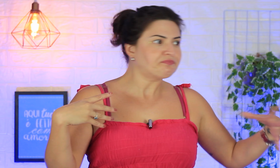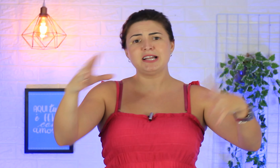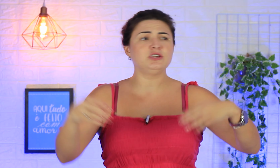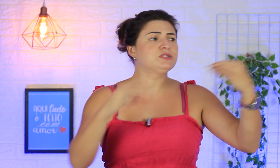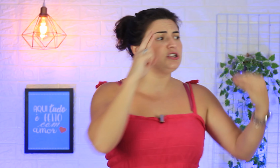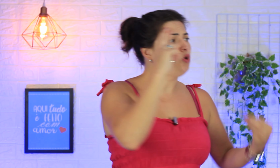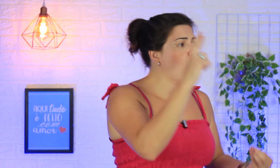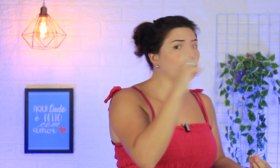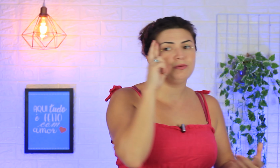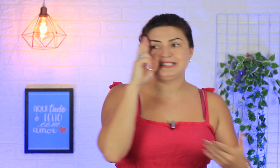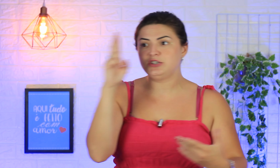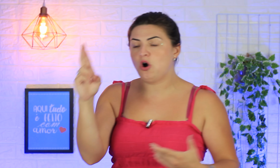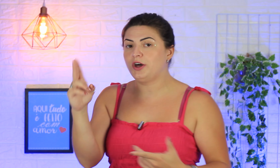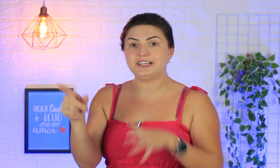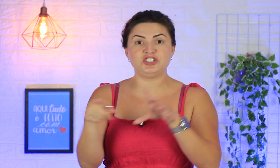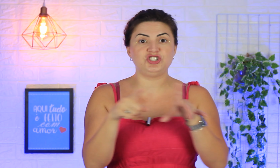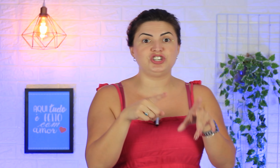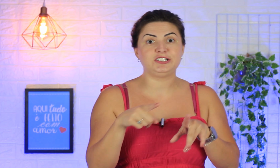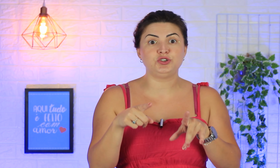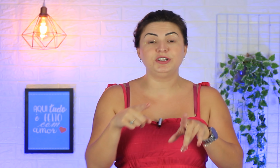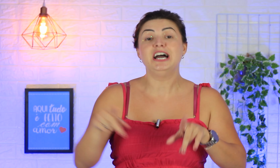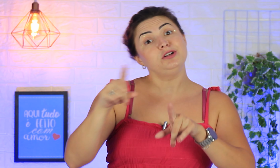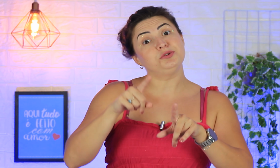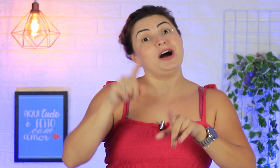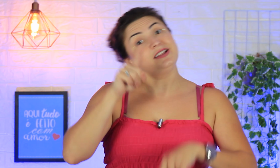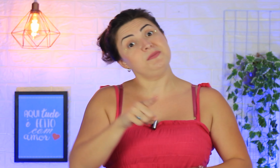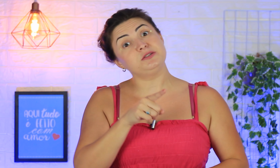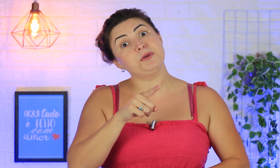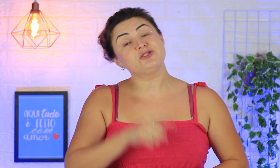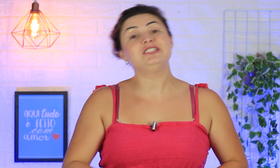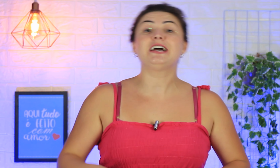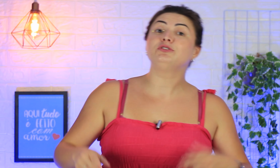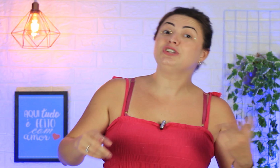que está aqui um senhor ou uma senhora que a gente direciona quanto até mesmo para utilizar Quando